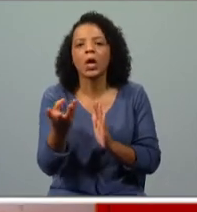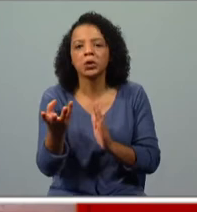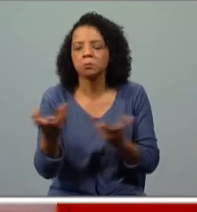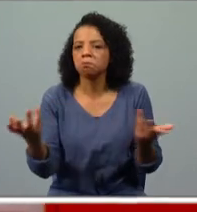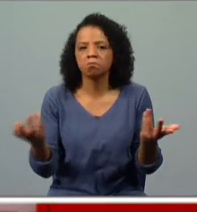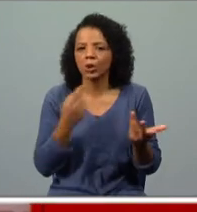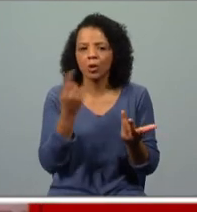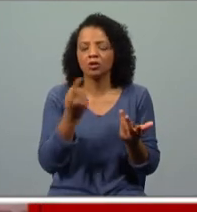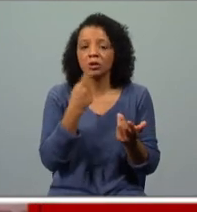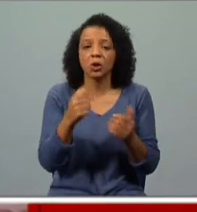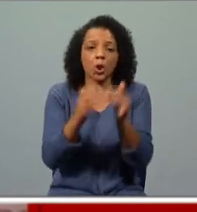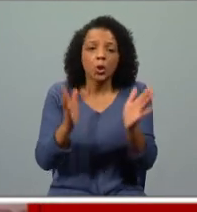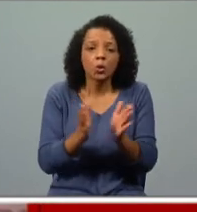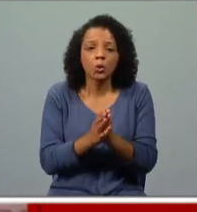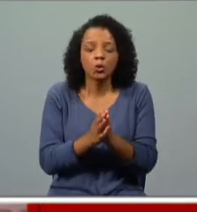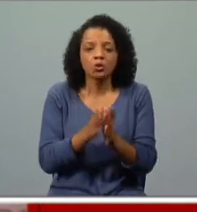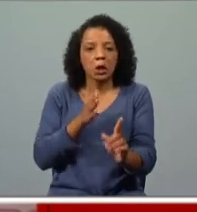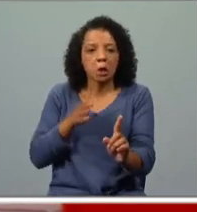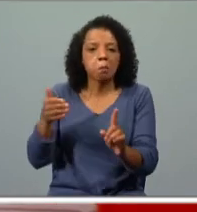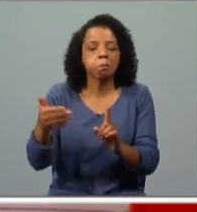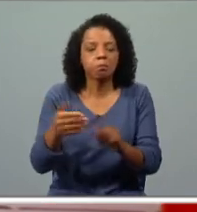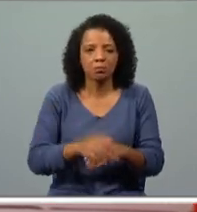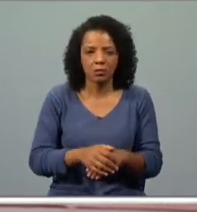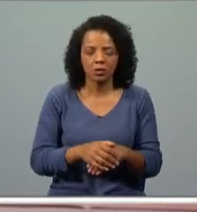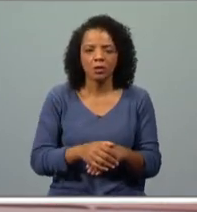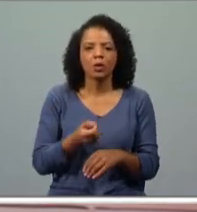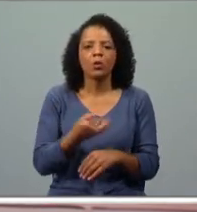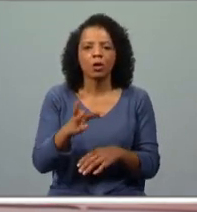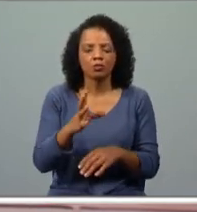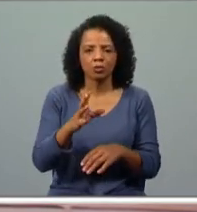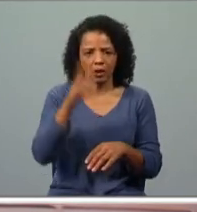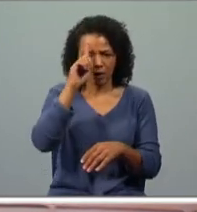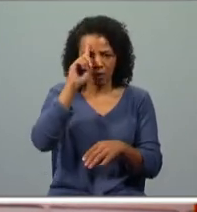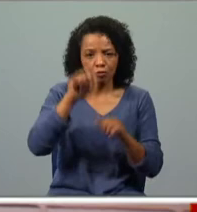diziam que ele era Manhoso Quantos é que se esconderam no cavalo Nós não sabemos 他們說他很狡猾躲在馬上我們不知道